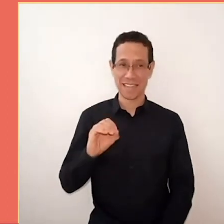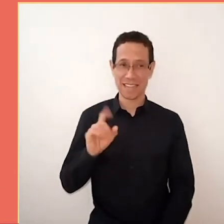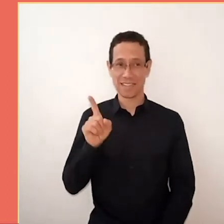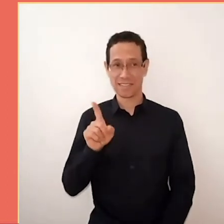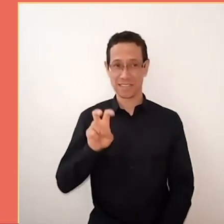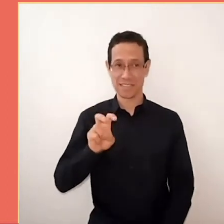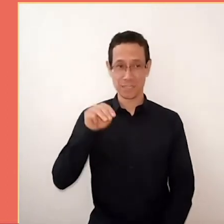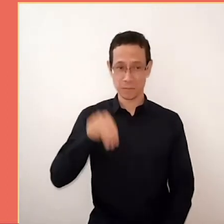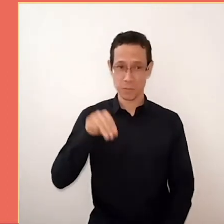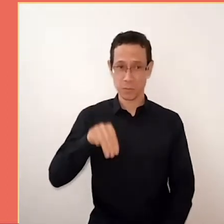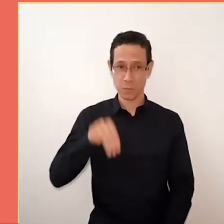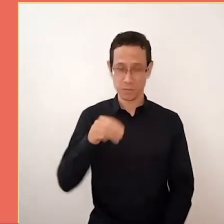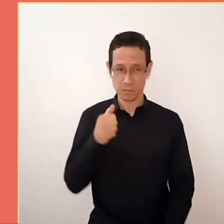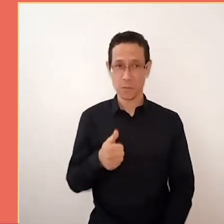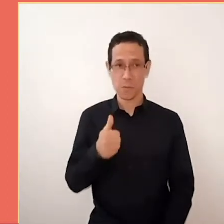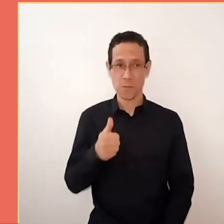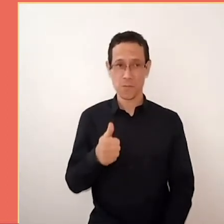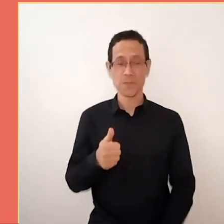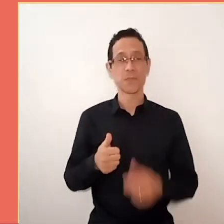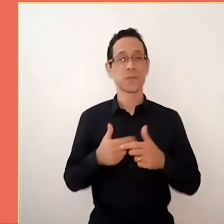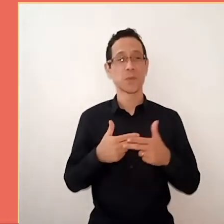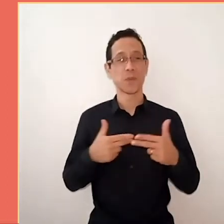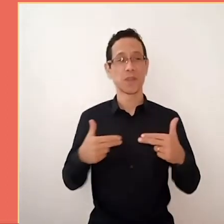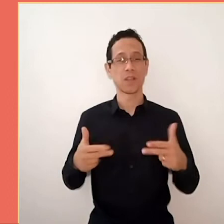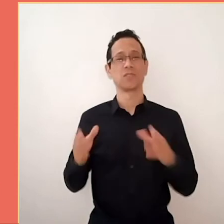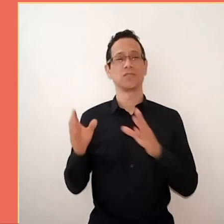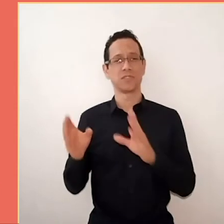então, muitas das coisas que a gente já ia falar, falamos.